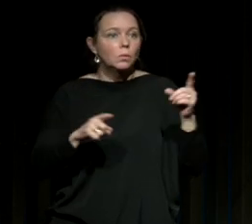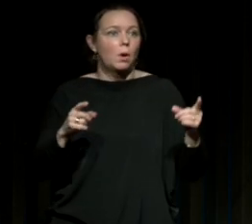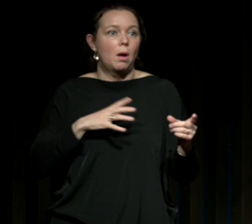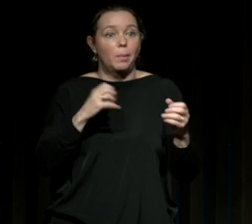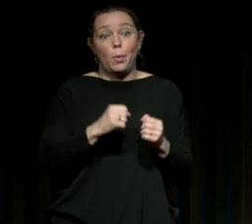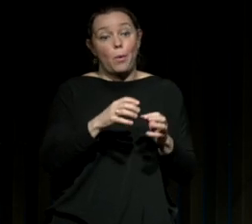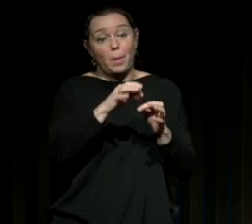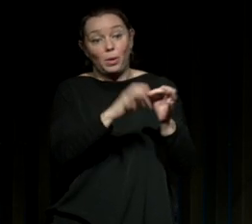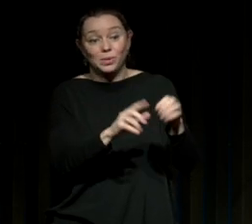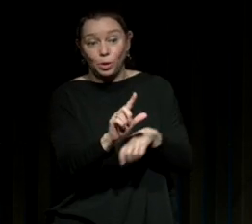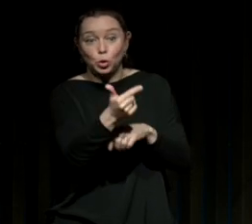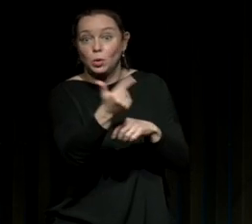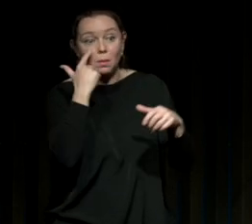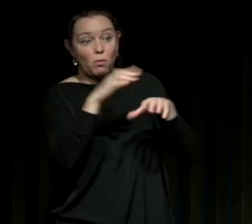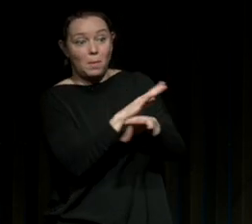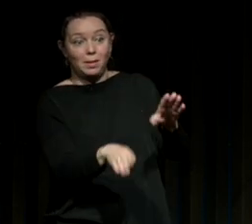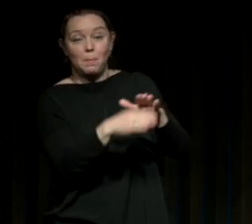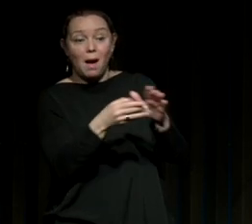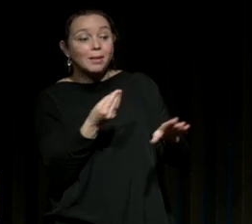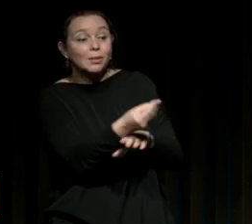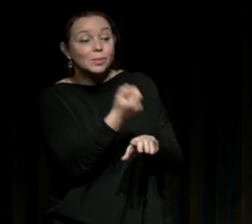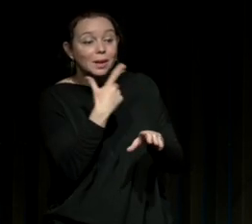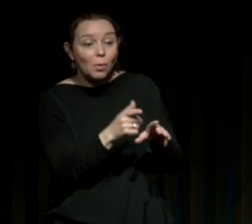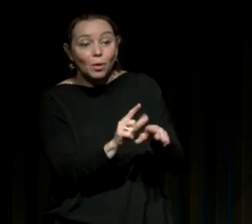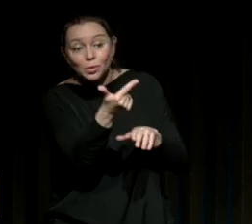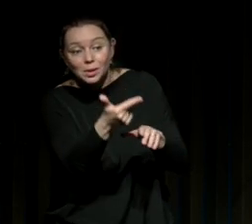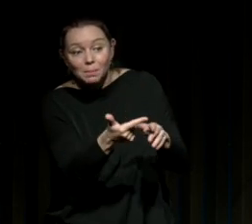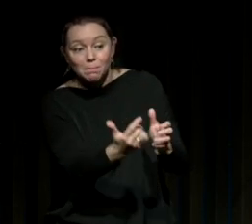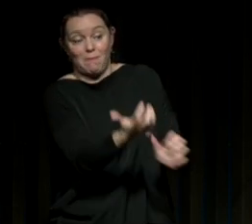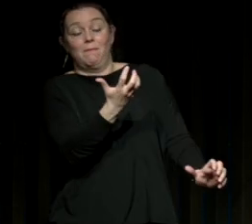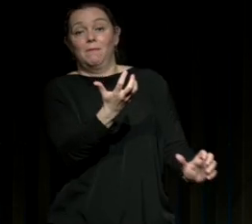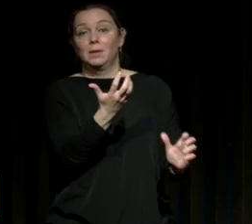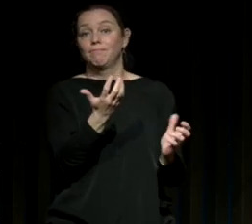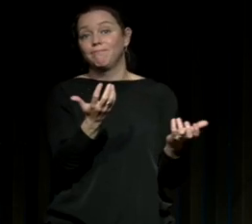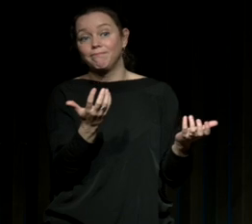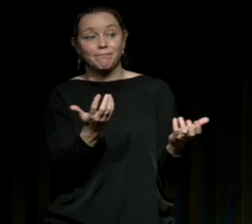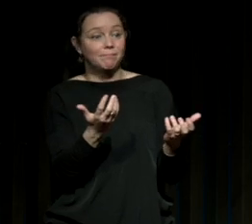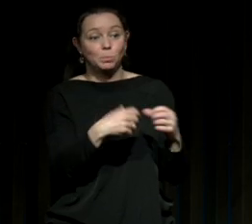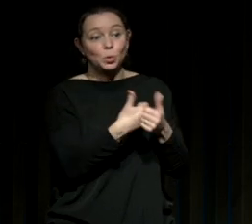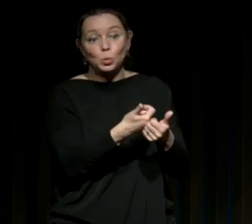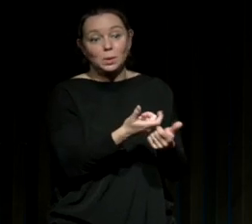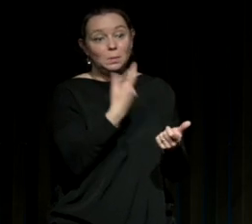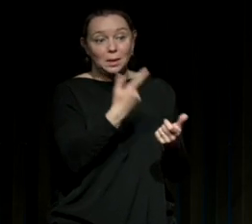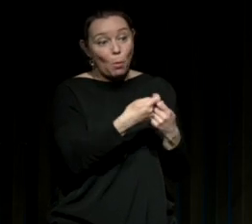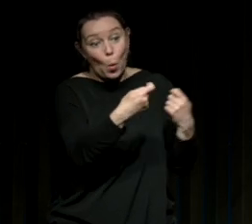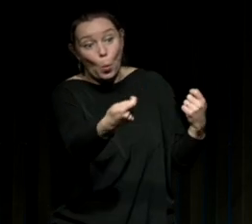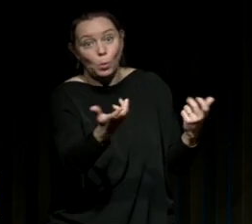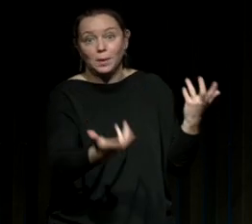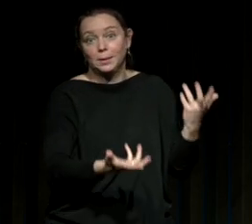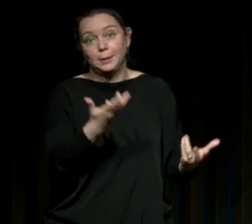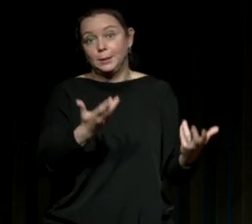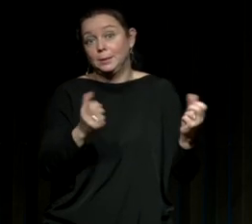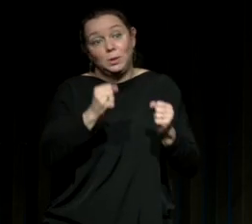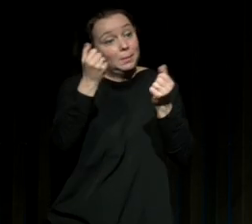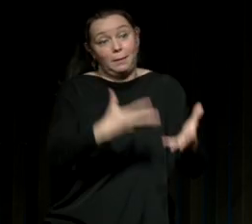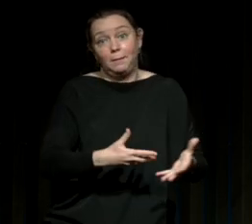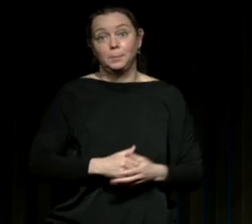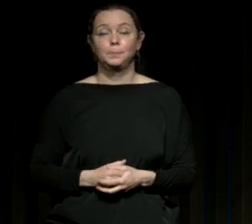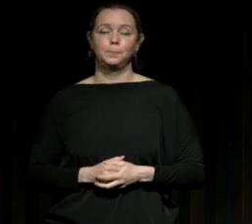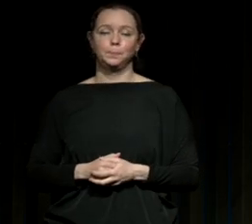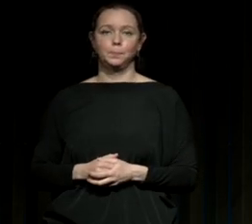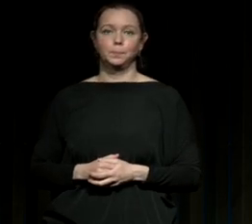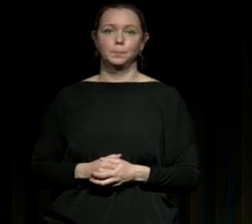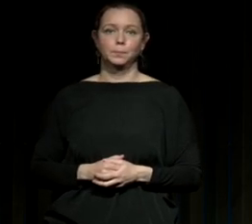au fur et à mesure dans une certaine durée d'utilisation on peut pas parler de l'obésité